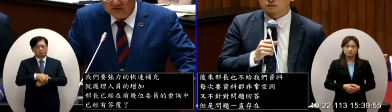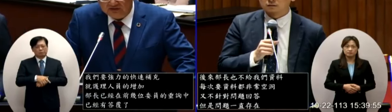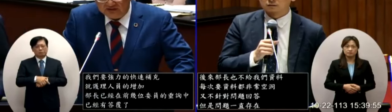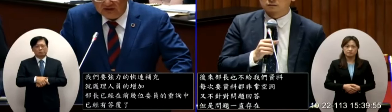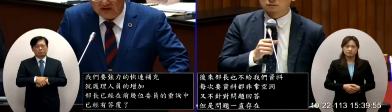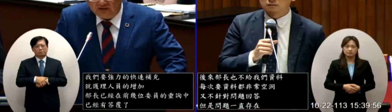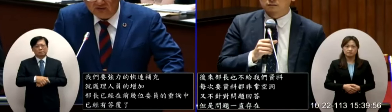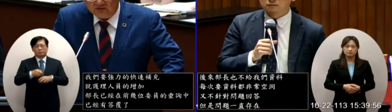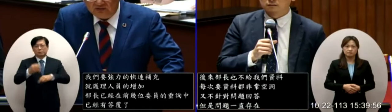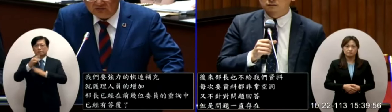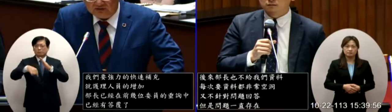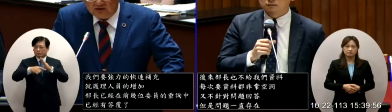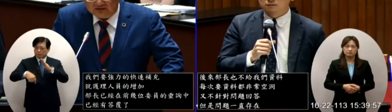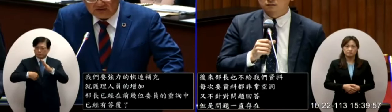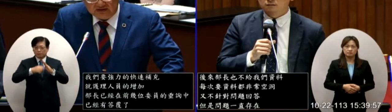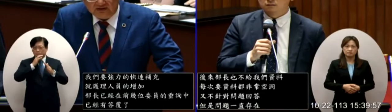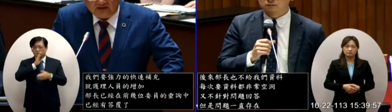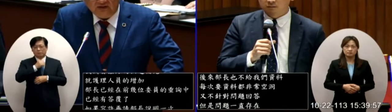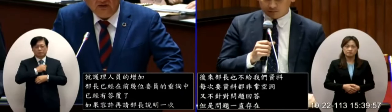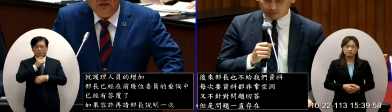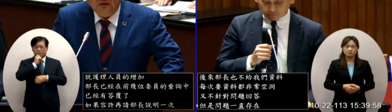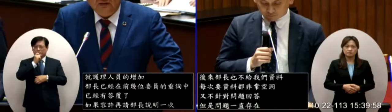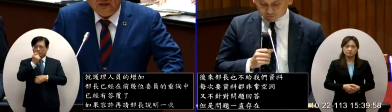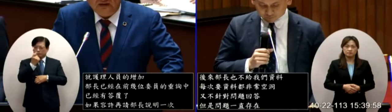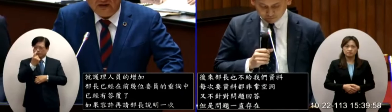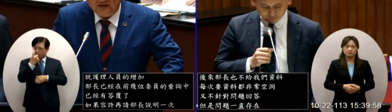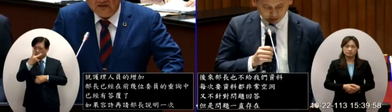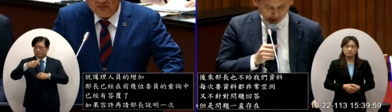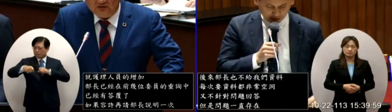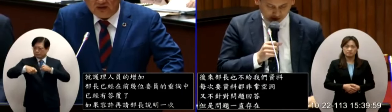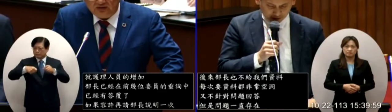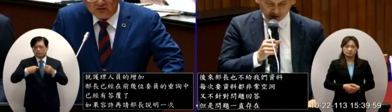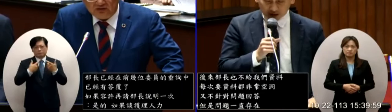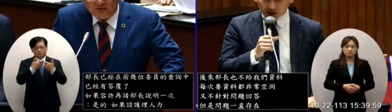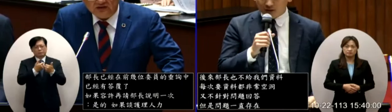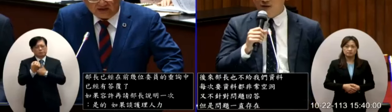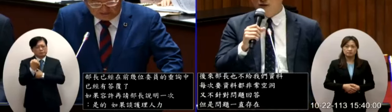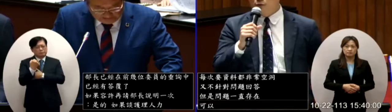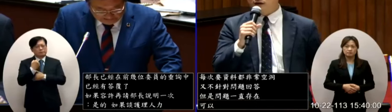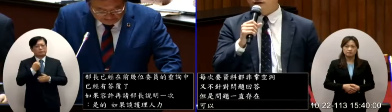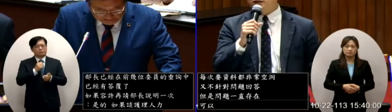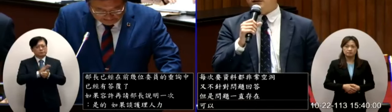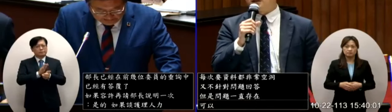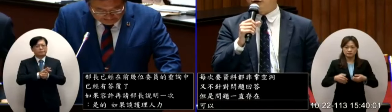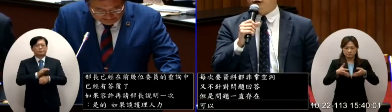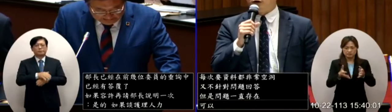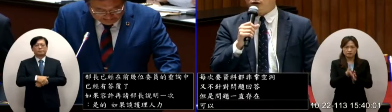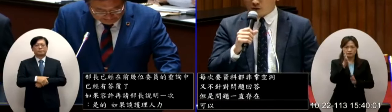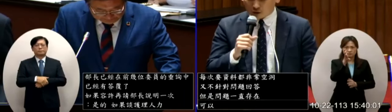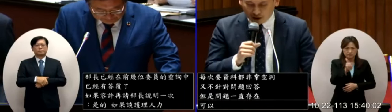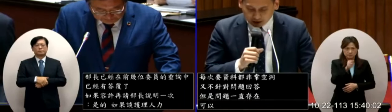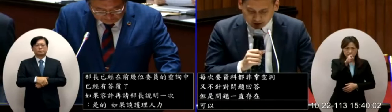行政院用12個策略 來努力來留意 部長你那個12個策略如果有用的話